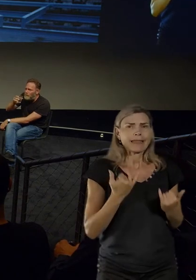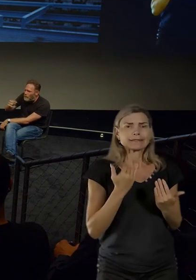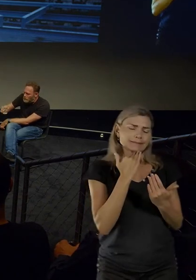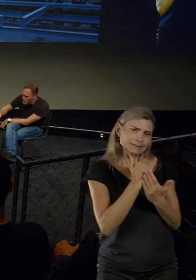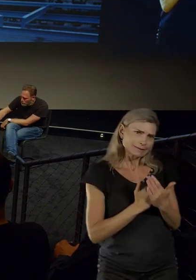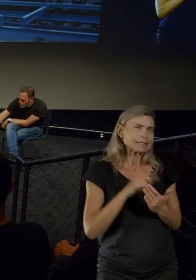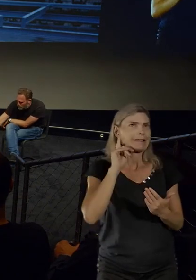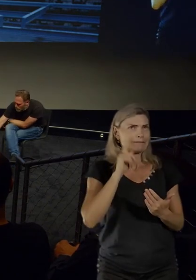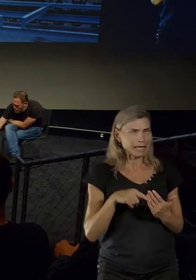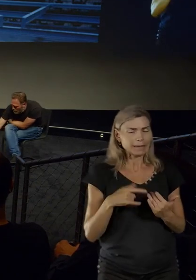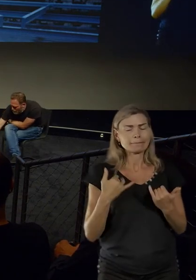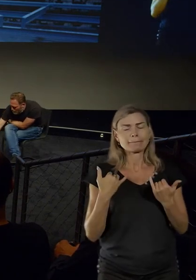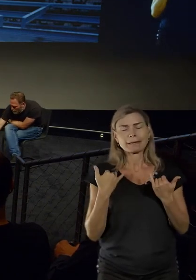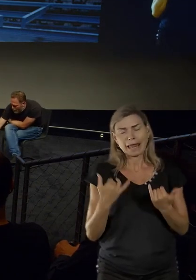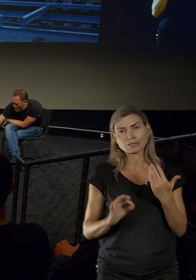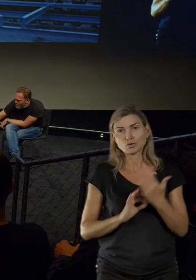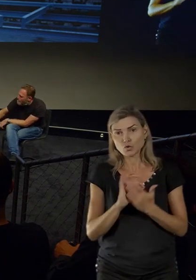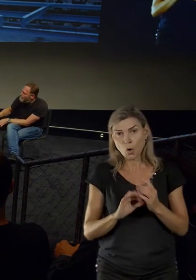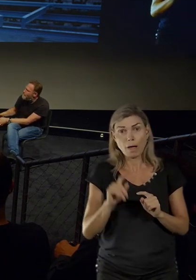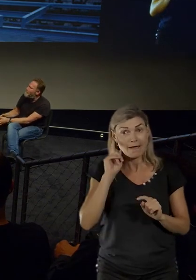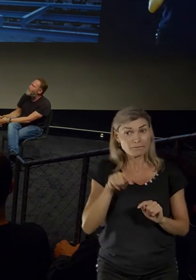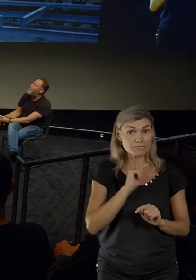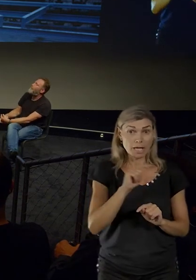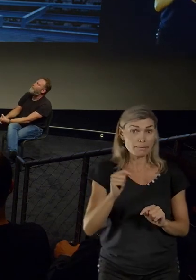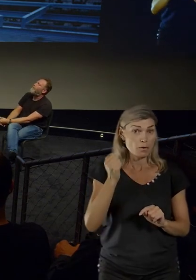bezduchá. Není to tak. Je tu spoustu skvělých lidí, kteří pořád něco vymýšlí.